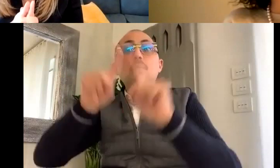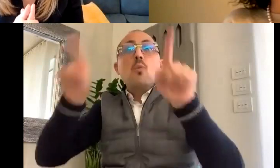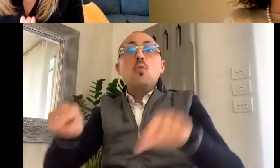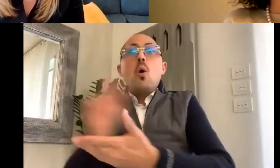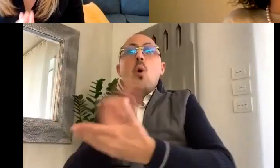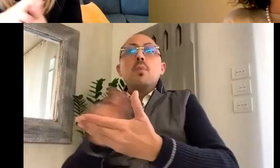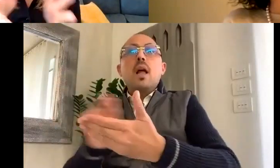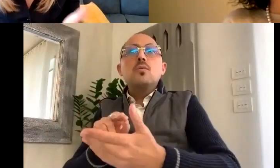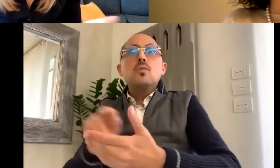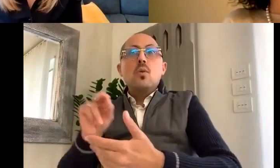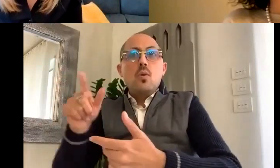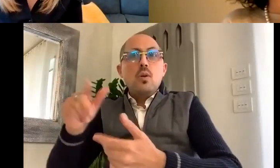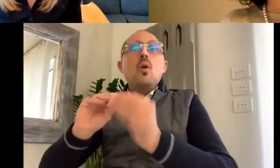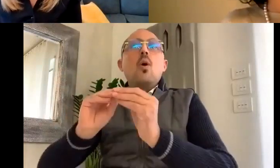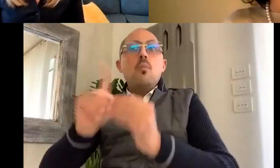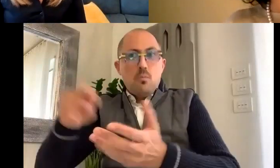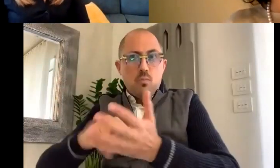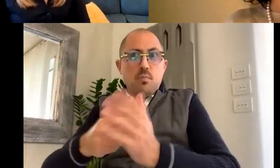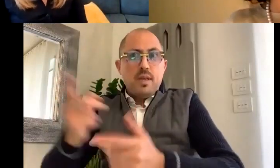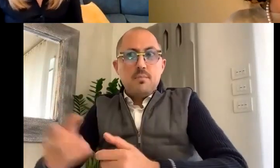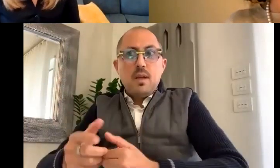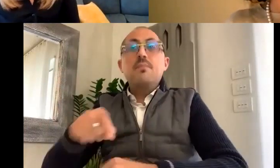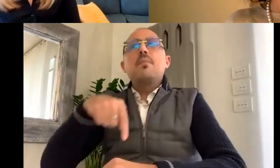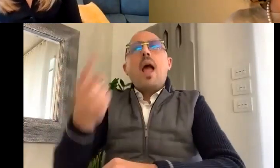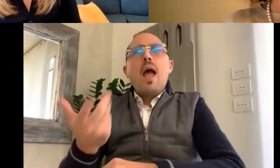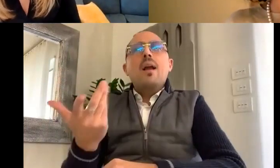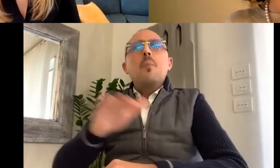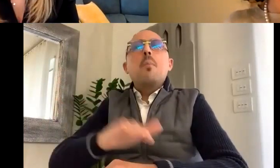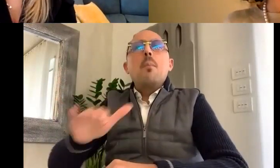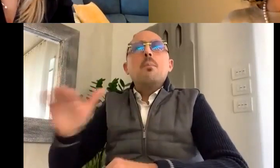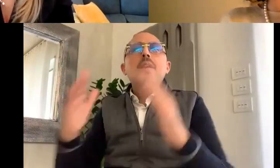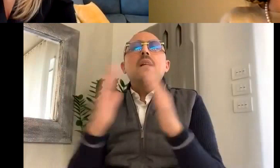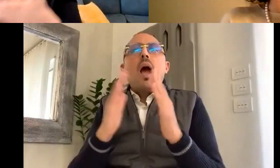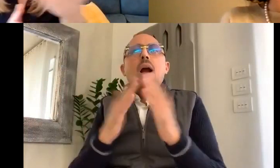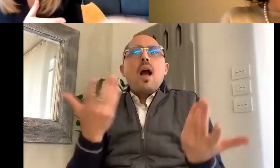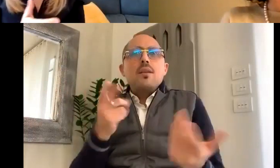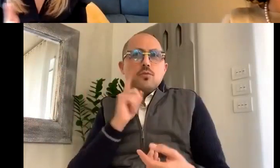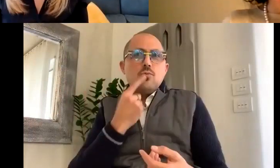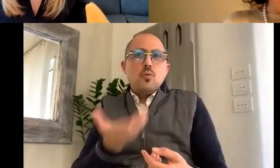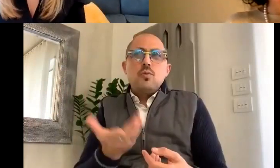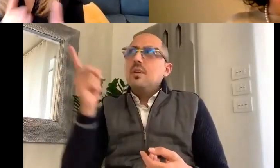quindi pensiamoci noi che riusciamo a contattare gli adulti e i ragazzi, ma